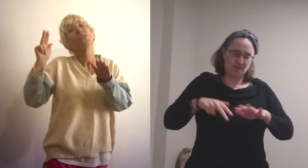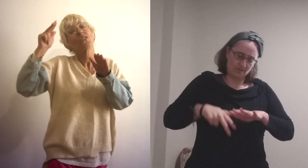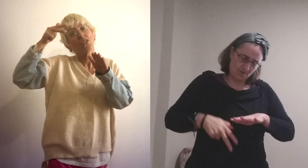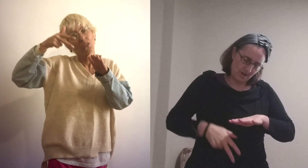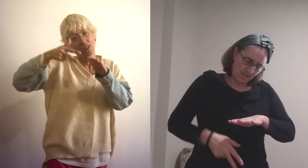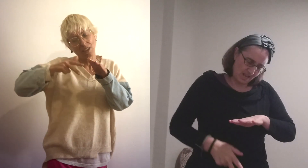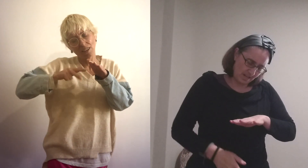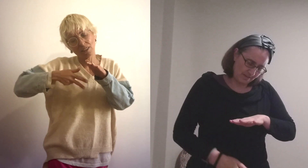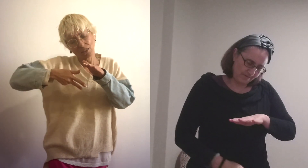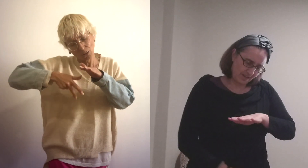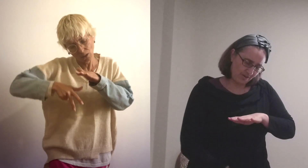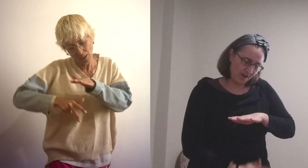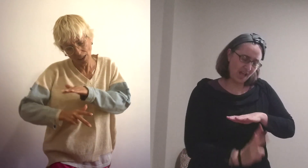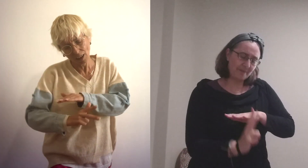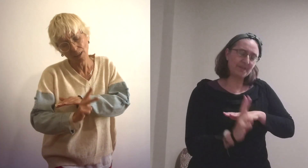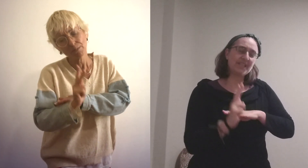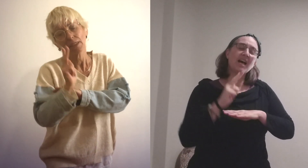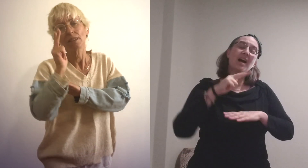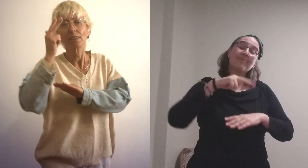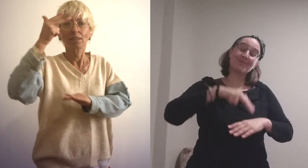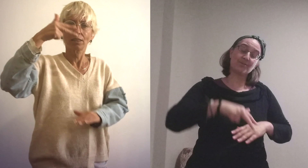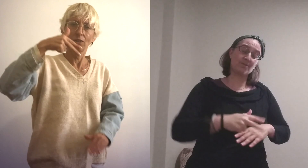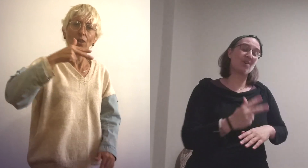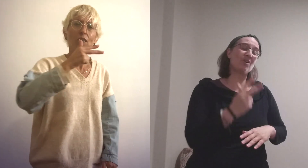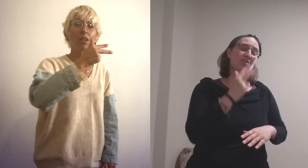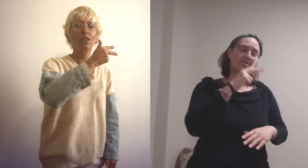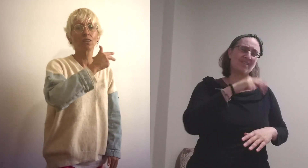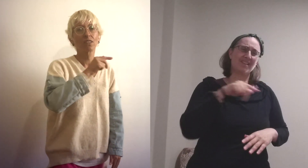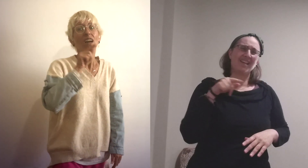צוללת ועולה מן המצולות